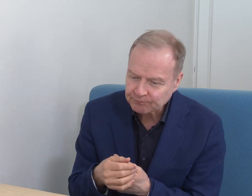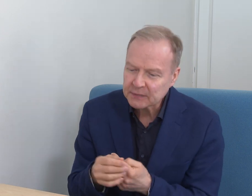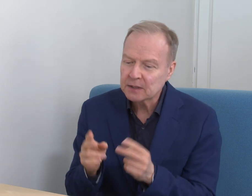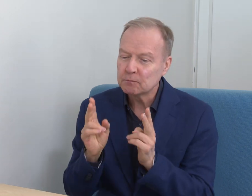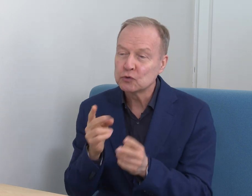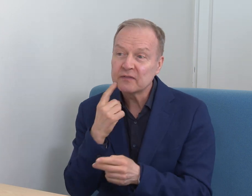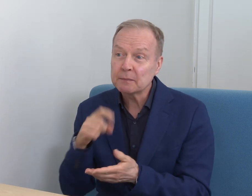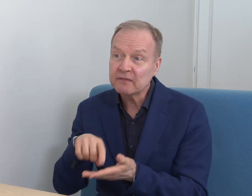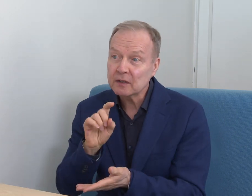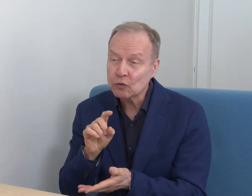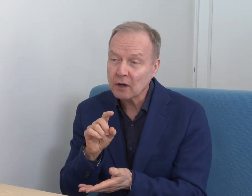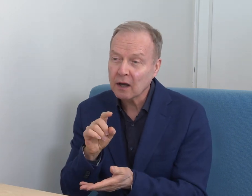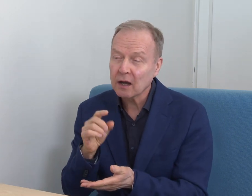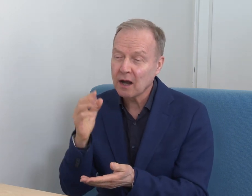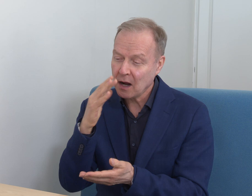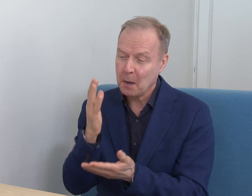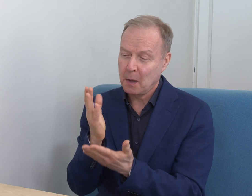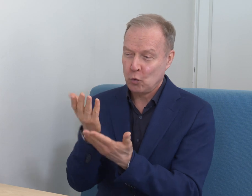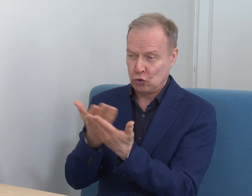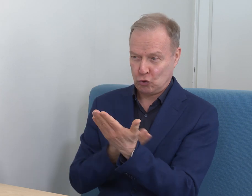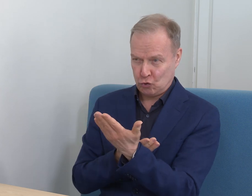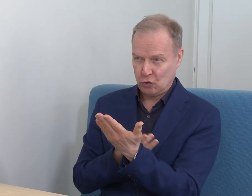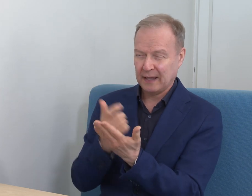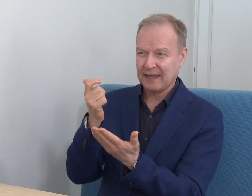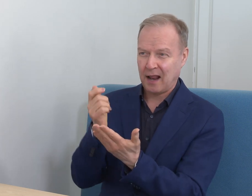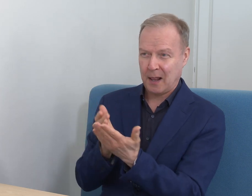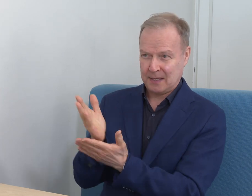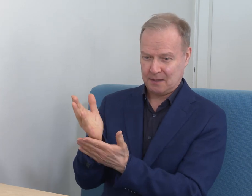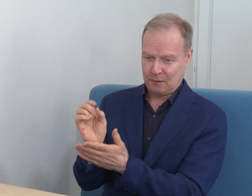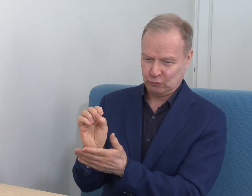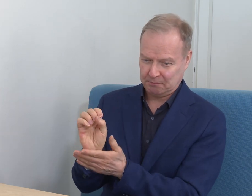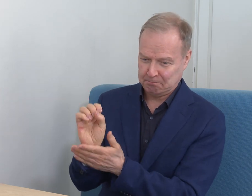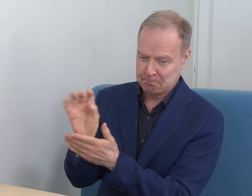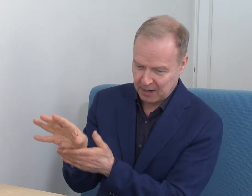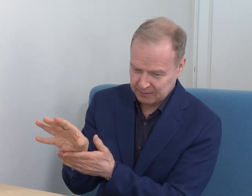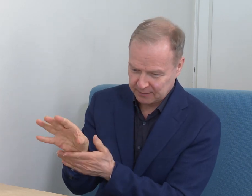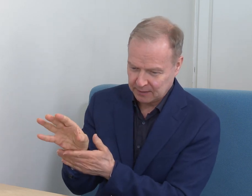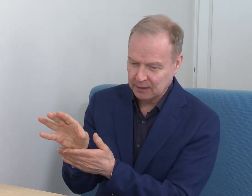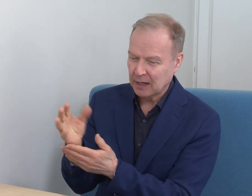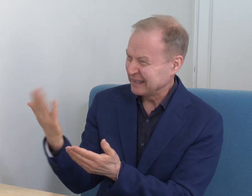Viime viikolla julkaisimme kannanoton koskien Kelan uutta linjausta.